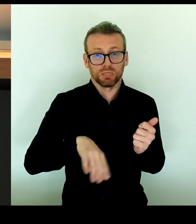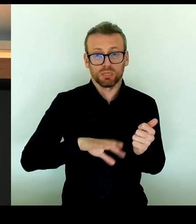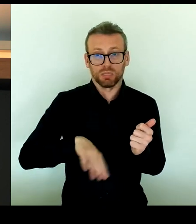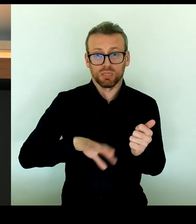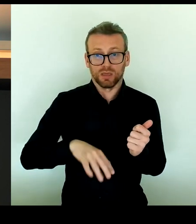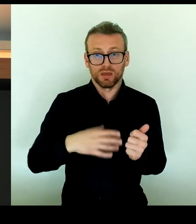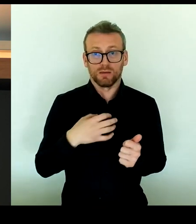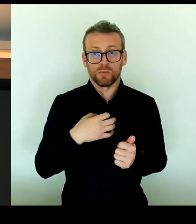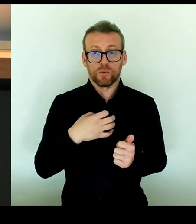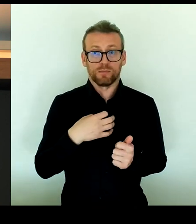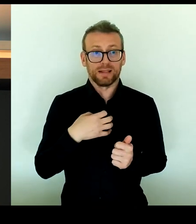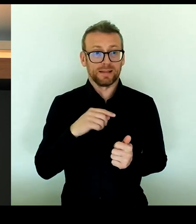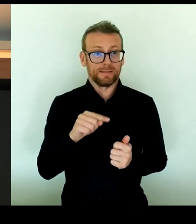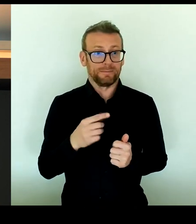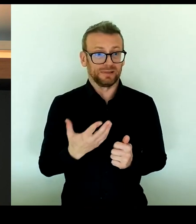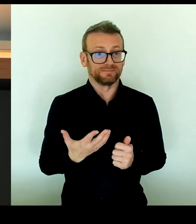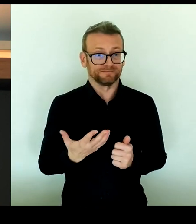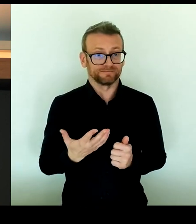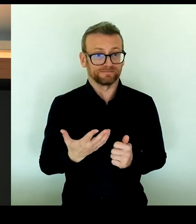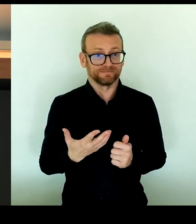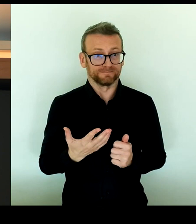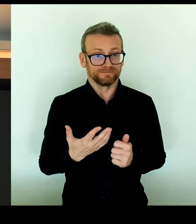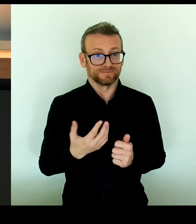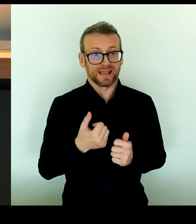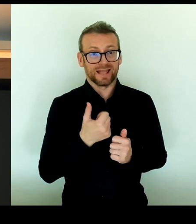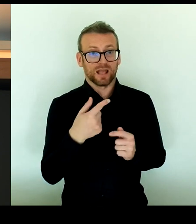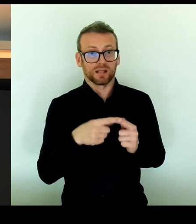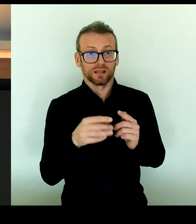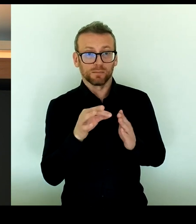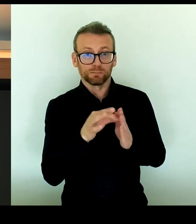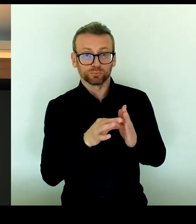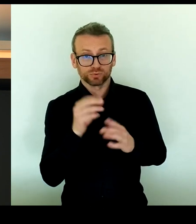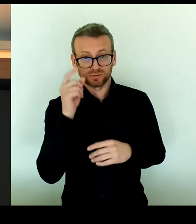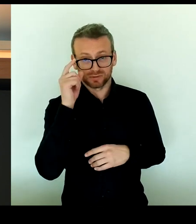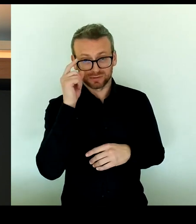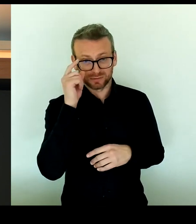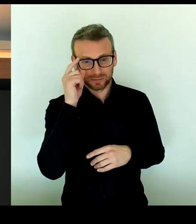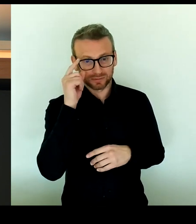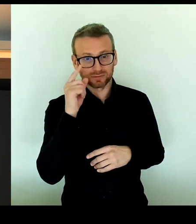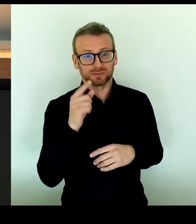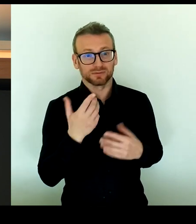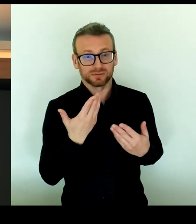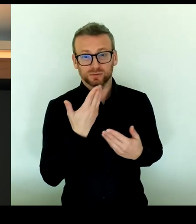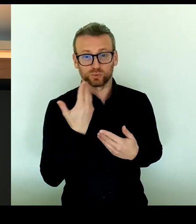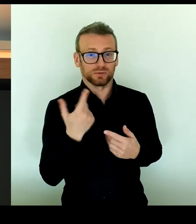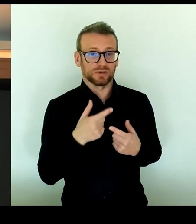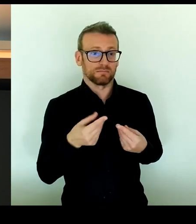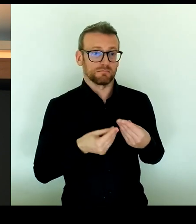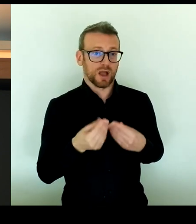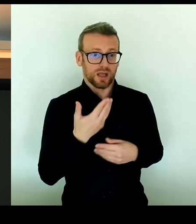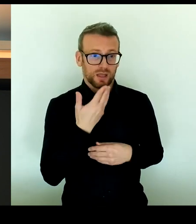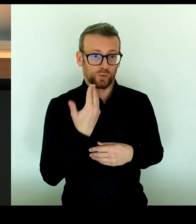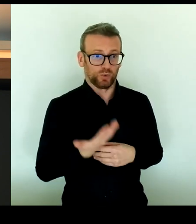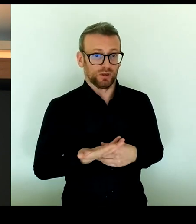Aber das Datenschutzrecht in der derzeitigen Macht hinterlässt schon ein Bürger feindlichen Beigeschmack. Nehmen wir doch mal